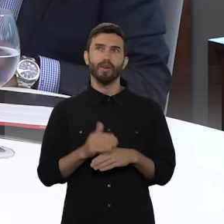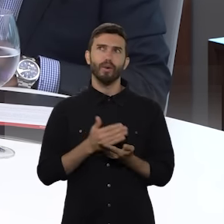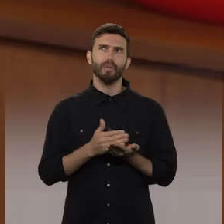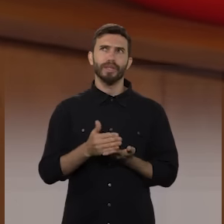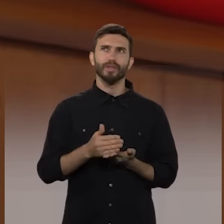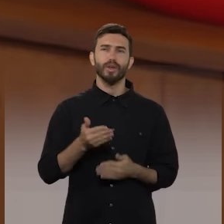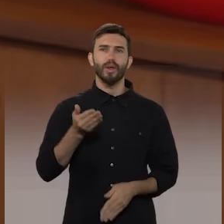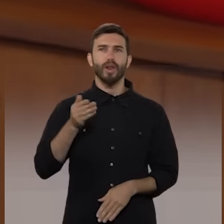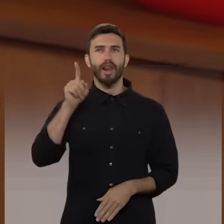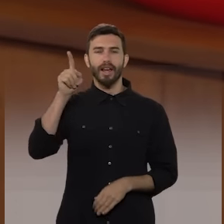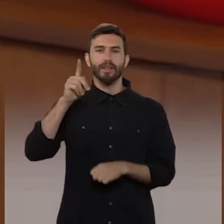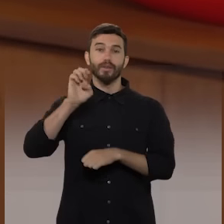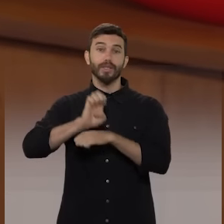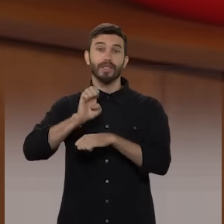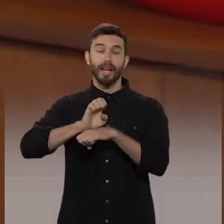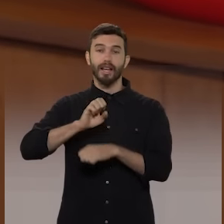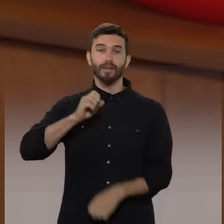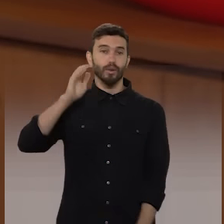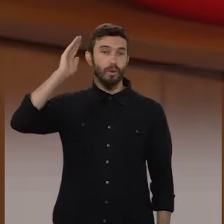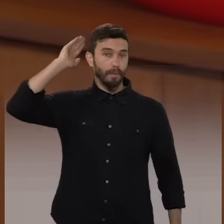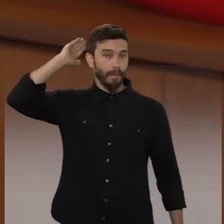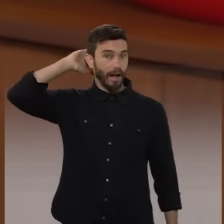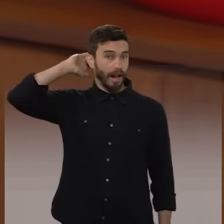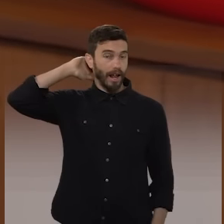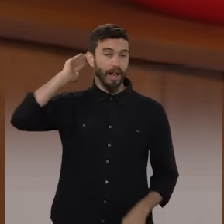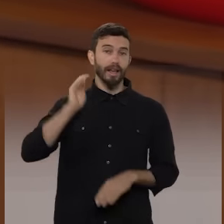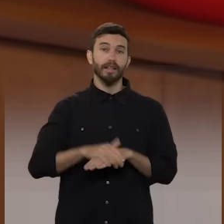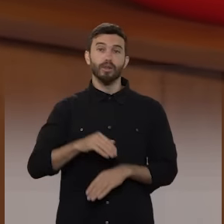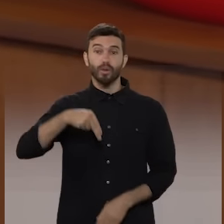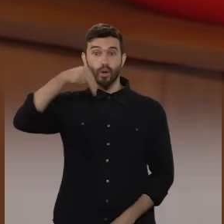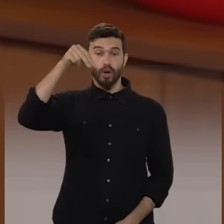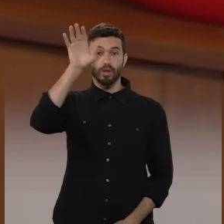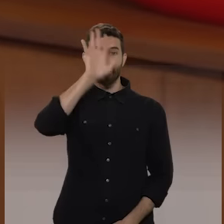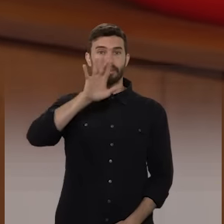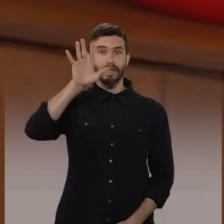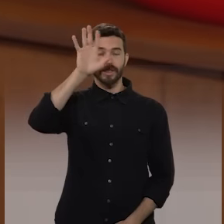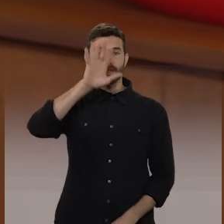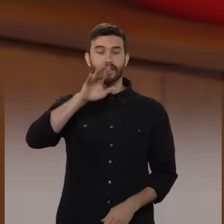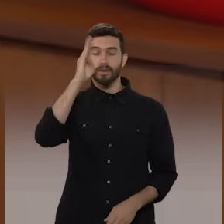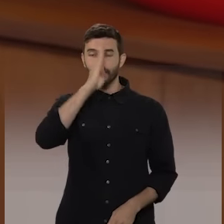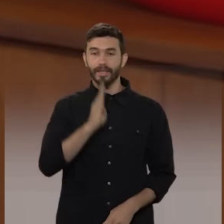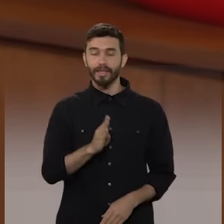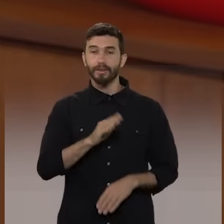no Pará, lá no Norte do Brasil. O Pará é uma província mineral, basicamente uma das